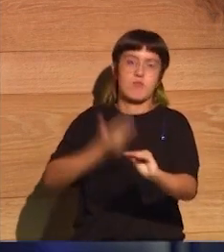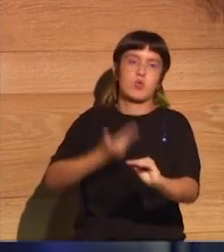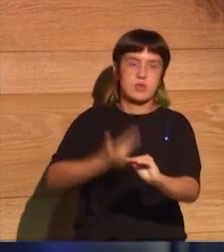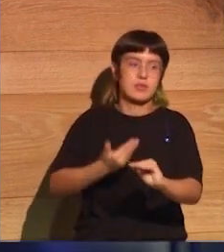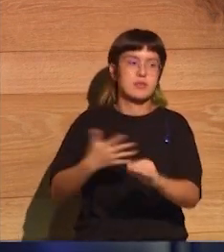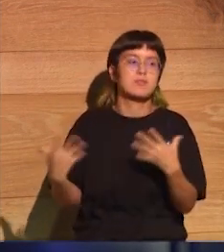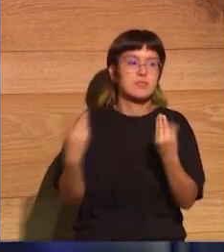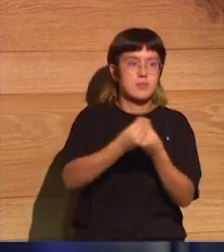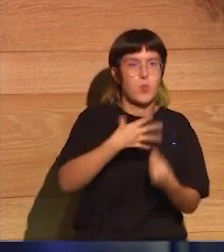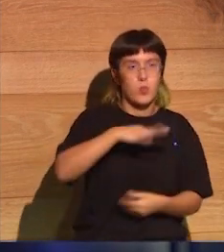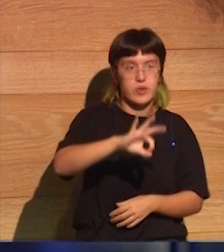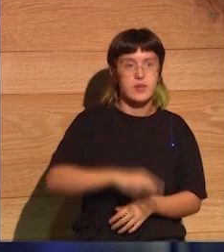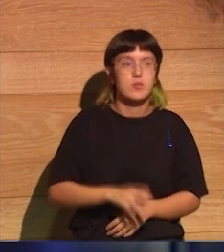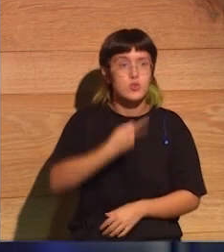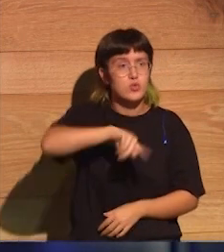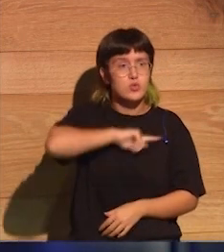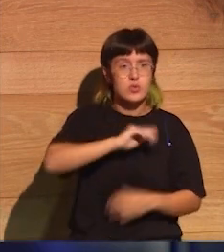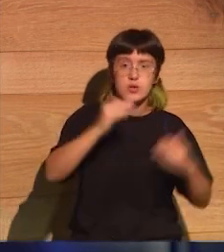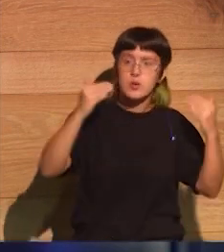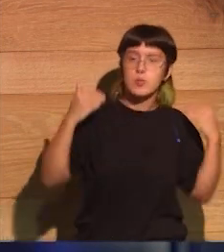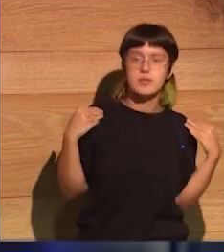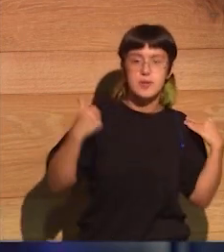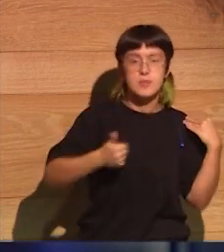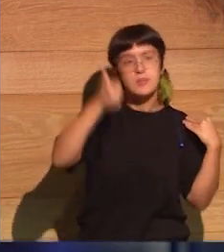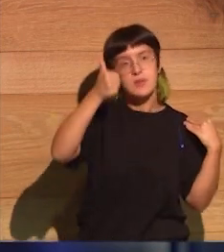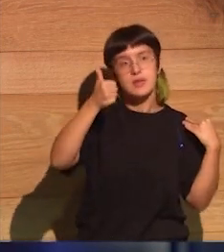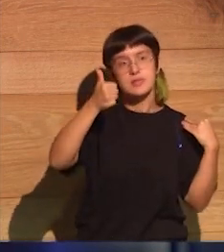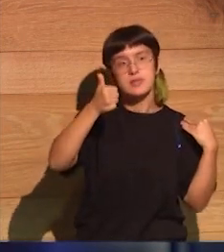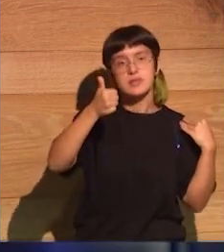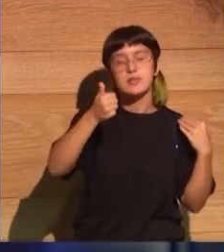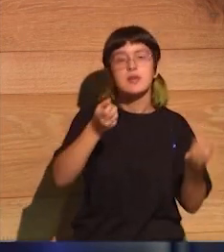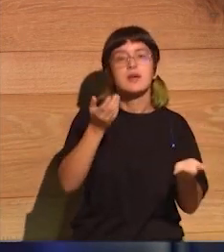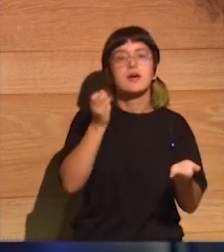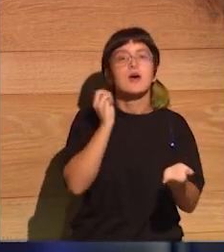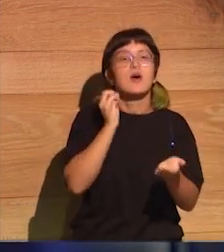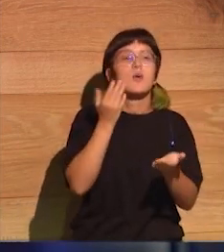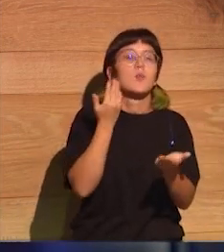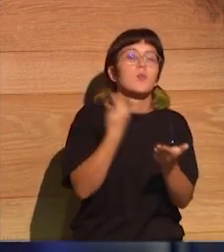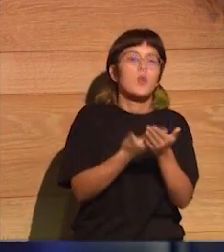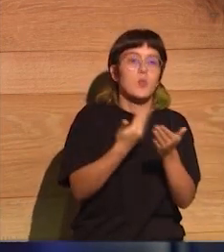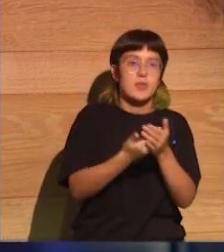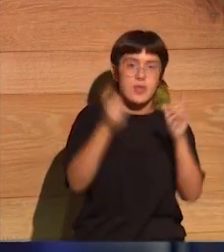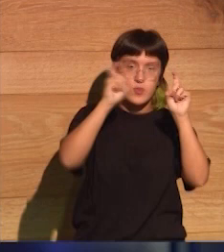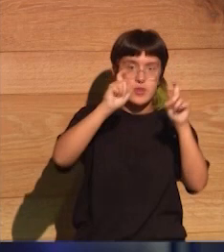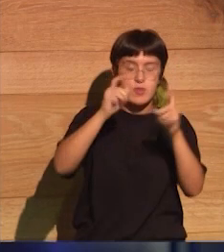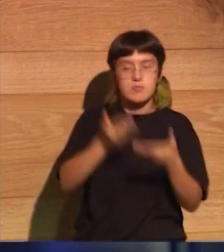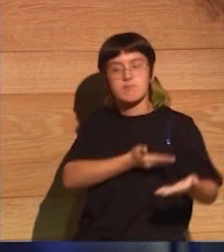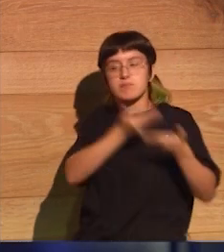creo que tenemos una gran responsabilidad en darles unas propuestas educativas mejores y un cambio de paradigma para poderlo acelerar